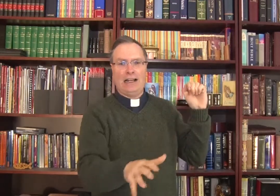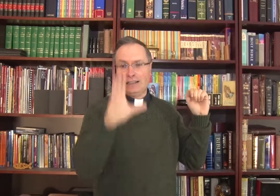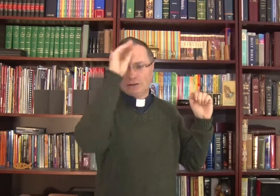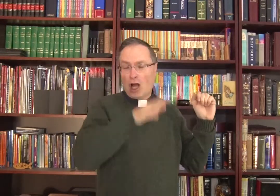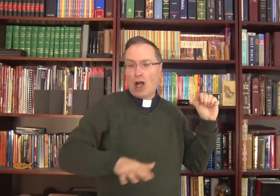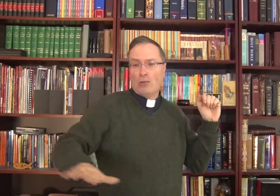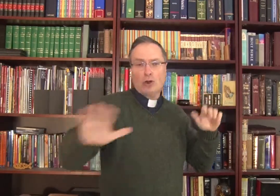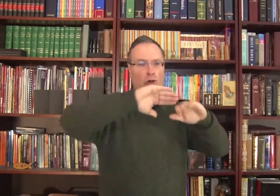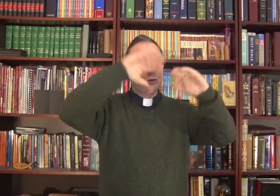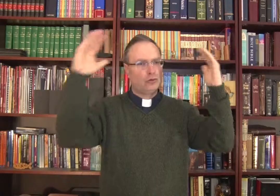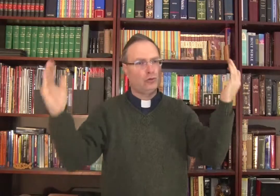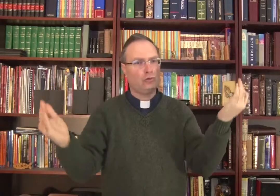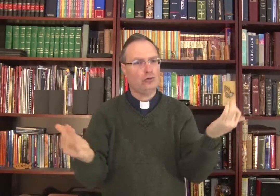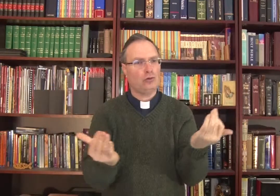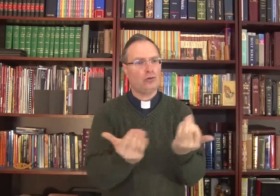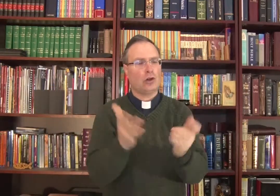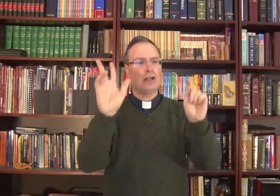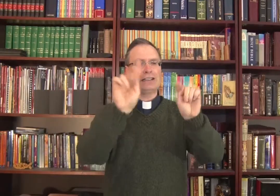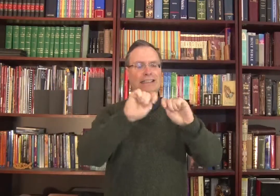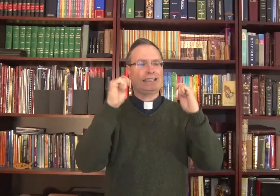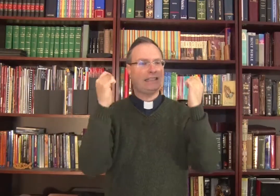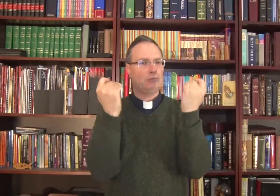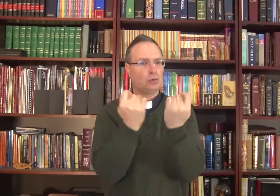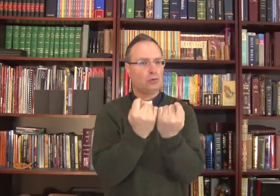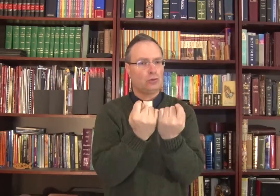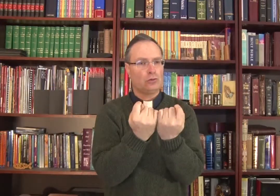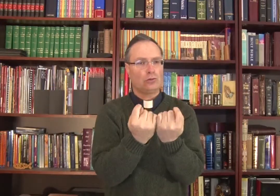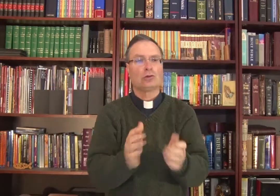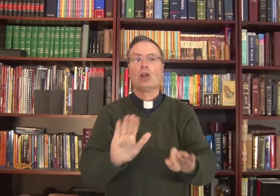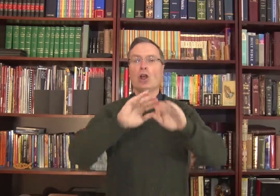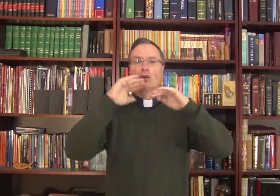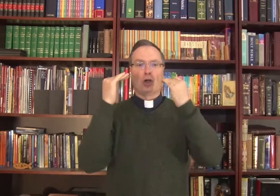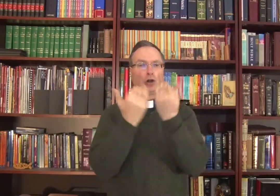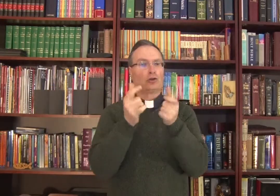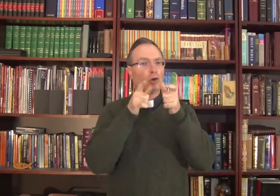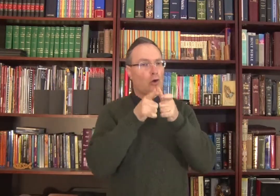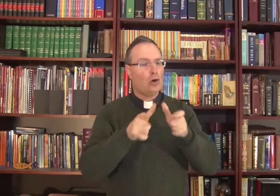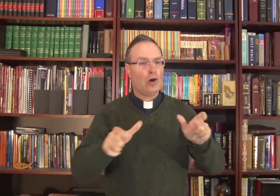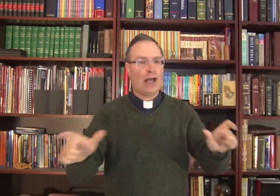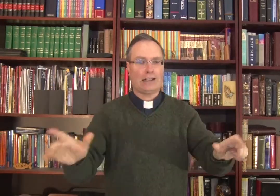des hommes de toute tribu, de toute langue,